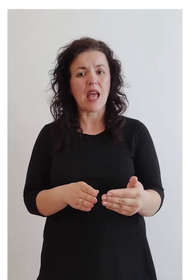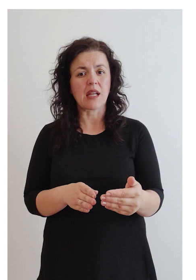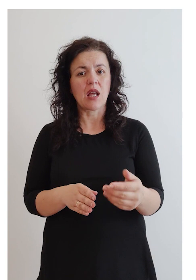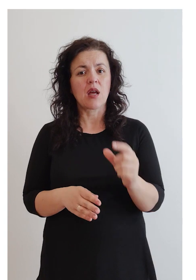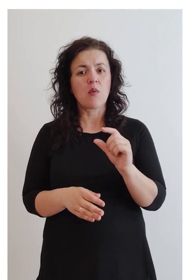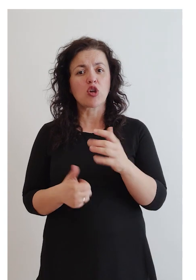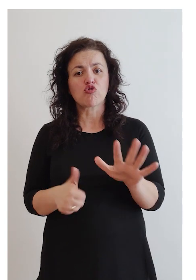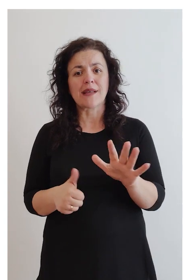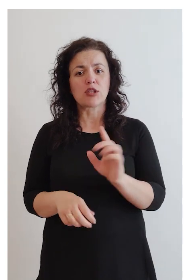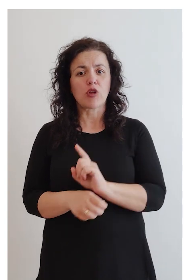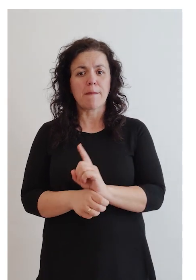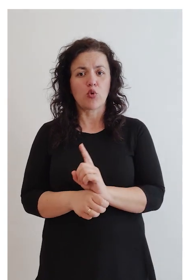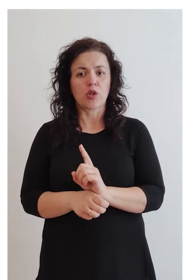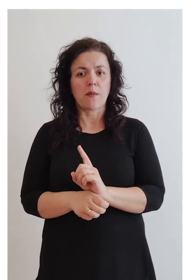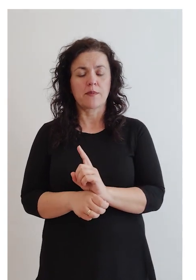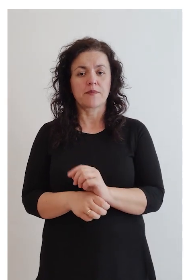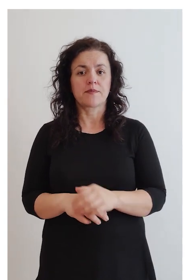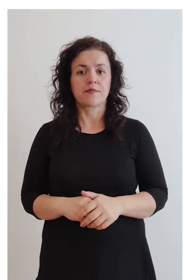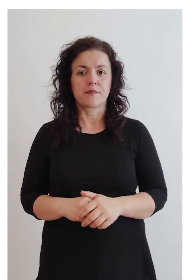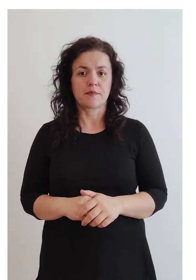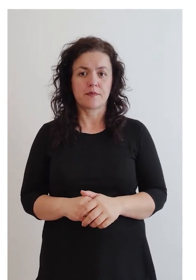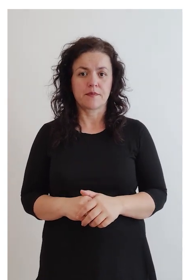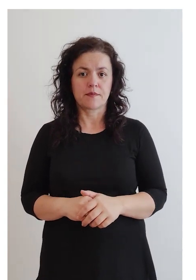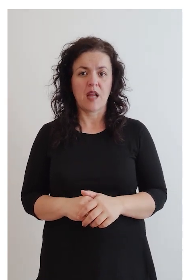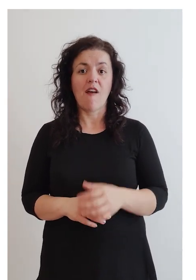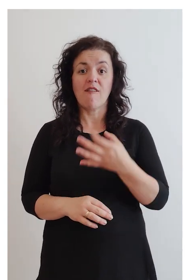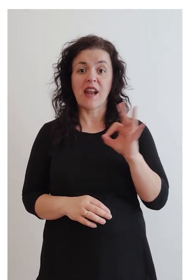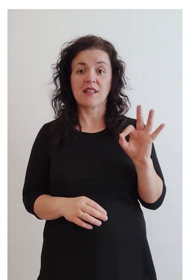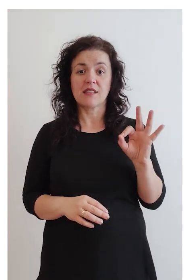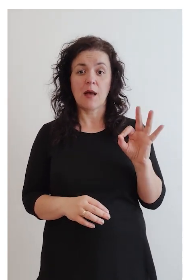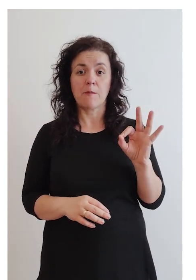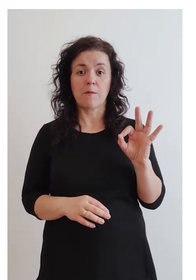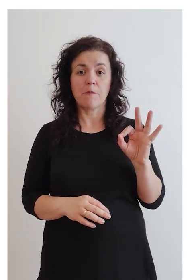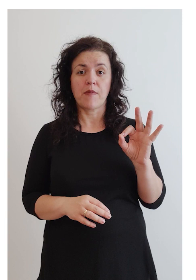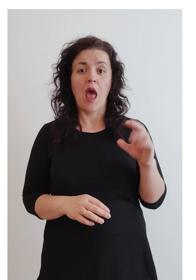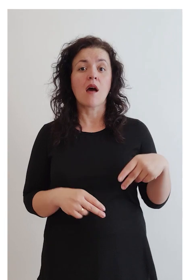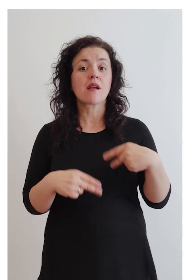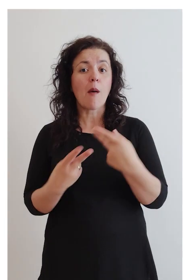Rambursare de 25% pentru întârzieri între 1 și 2 ore